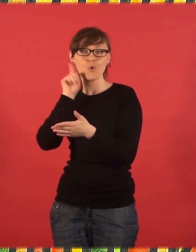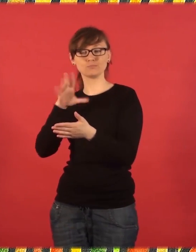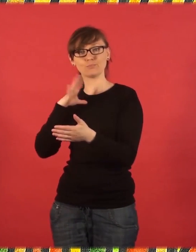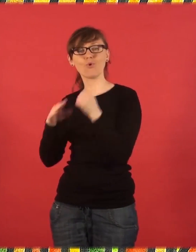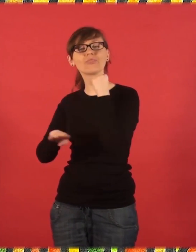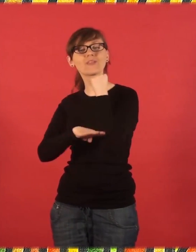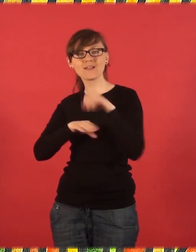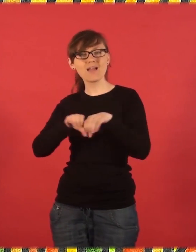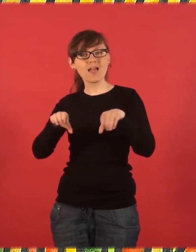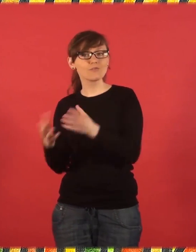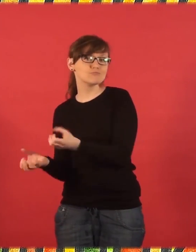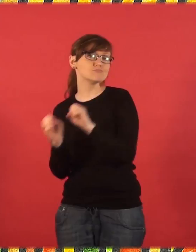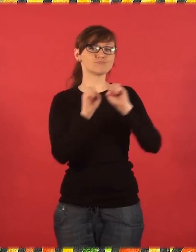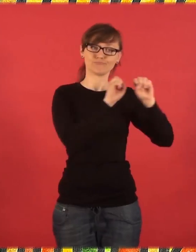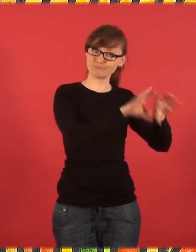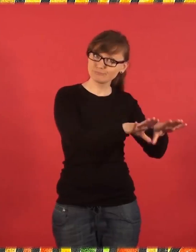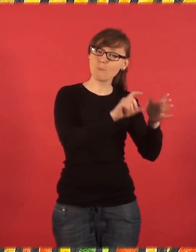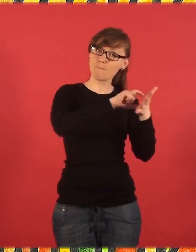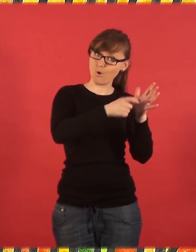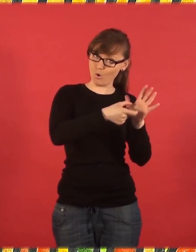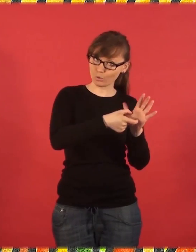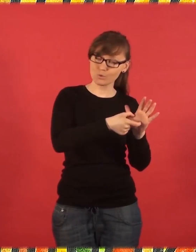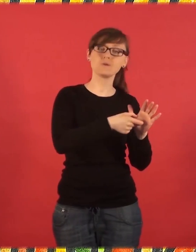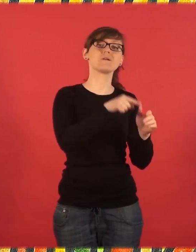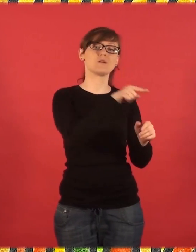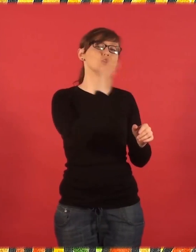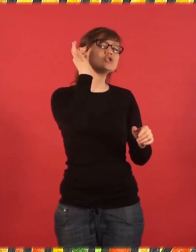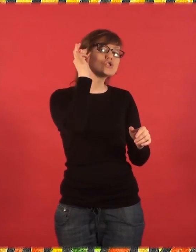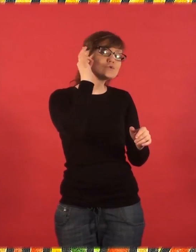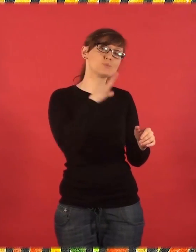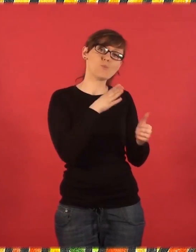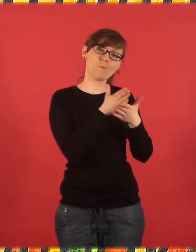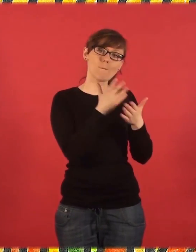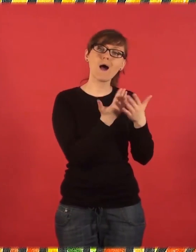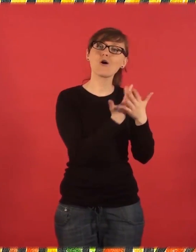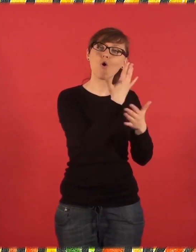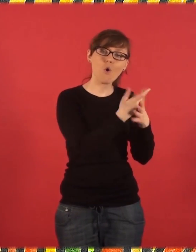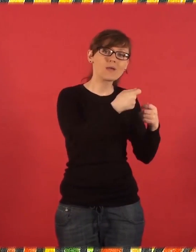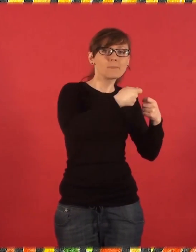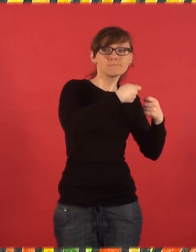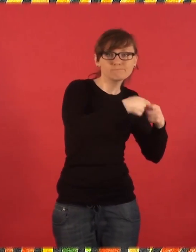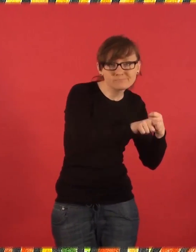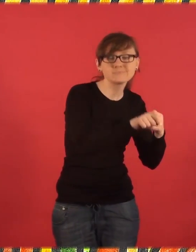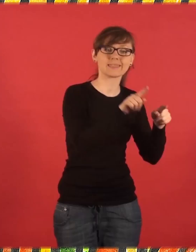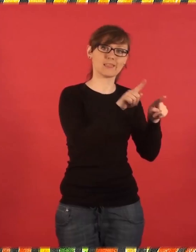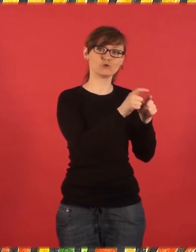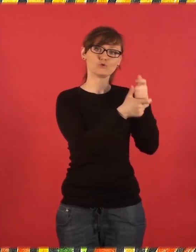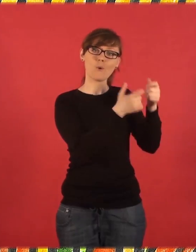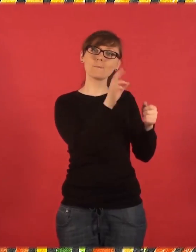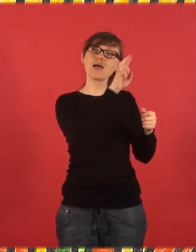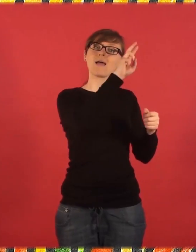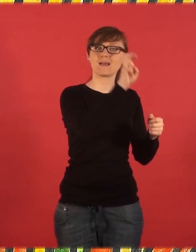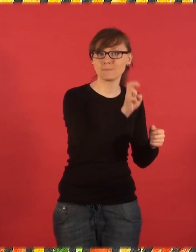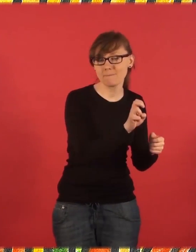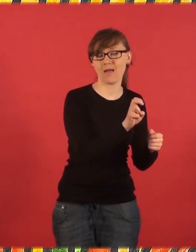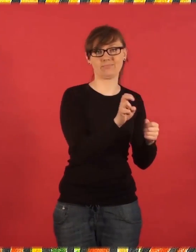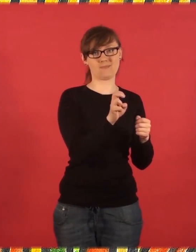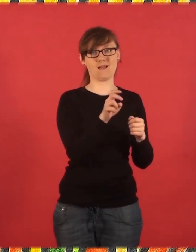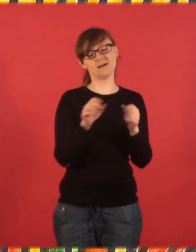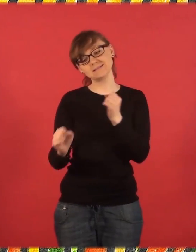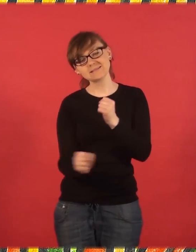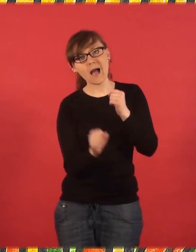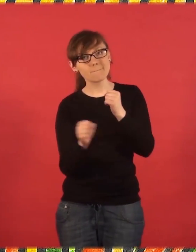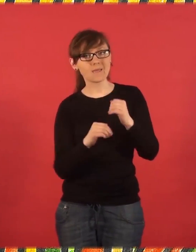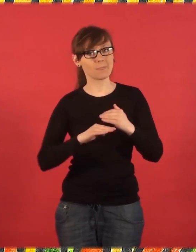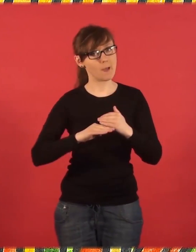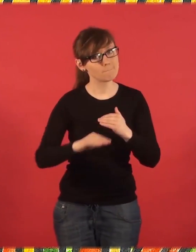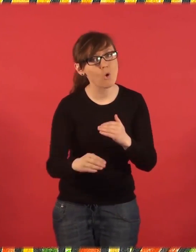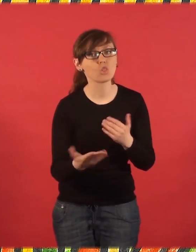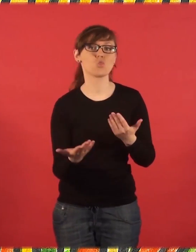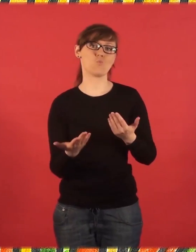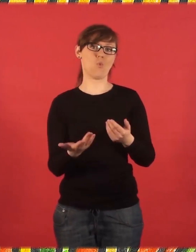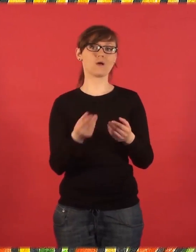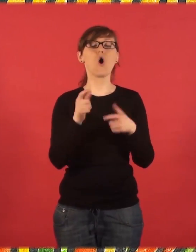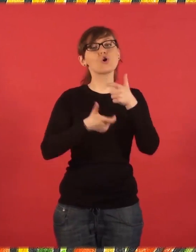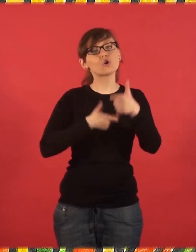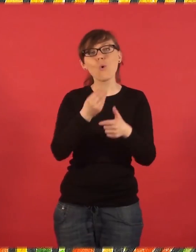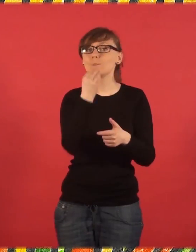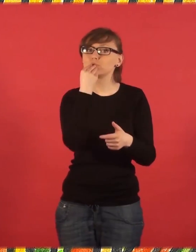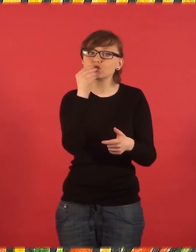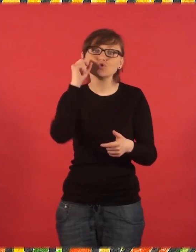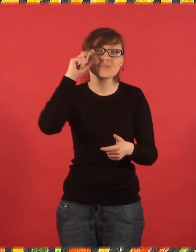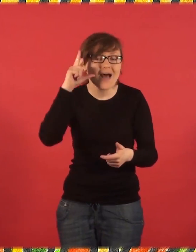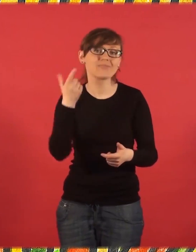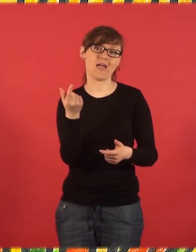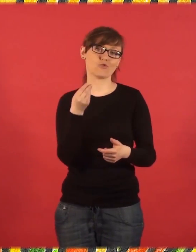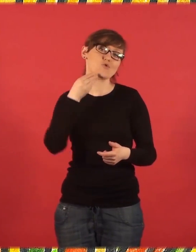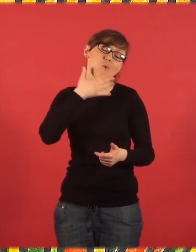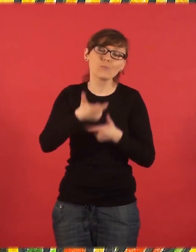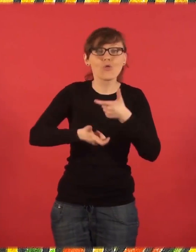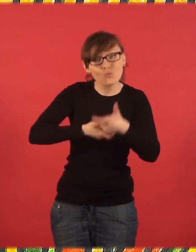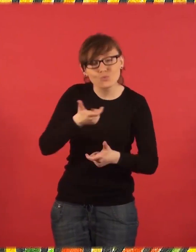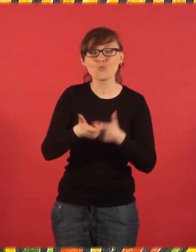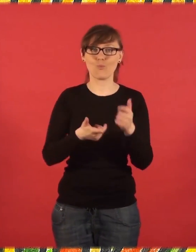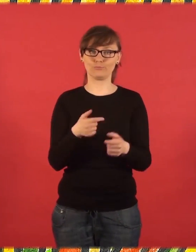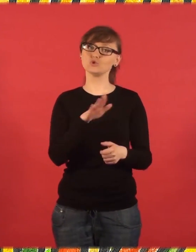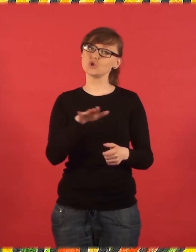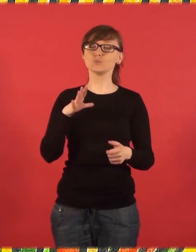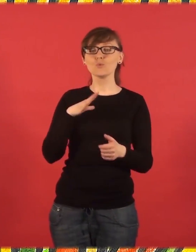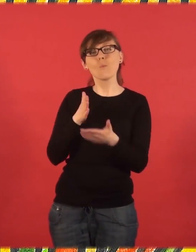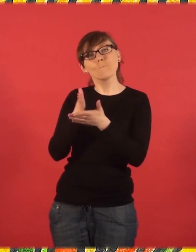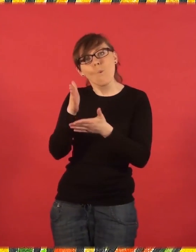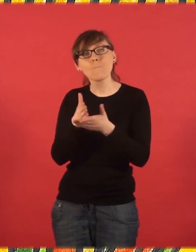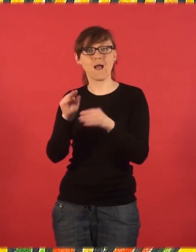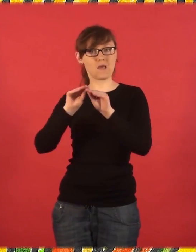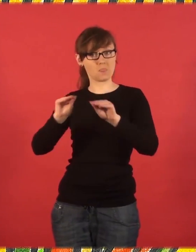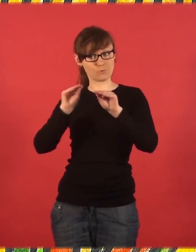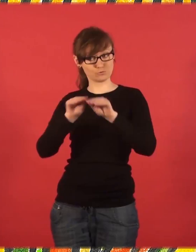Chłopcy przynieśli drzewo, Britta rozpaliła ogień i nastawiła wodę na herbatę. Lisa zamiotła podłogę a Anna przygotowała śniadanie. Potem dzieci ugotowały pani obiad.